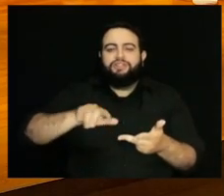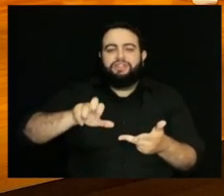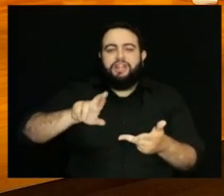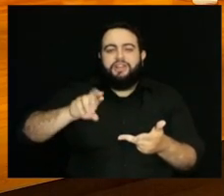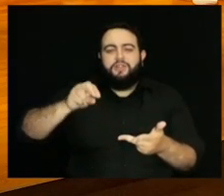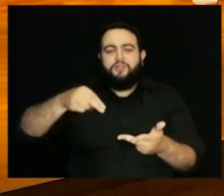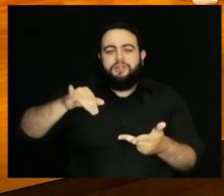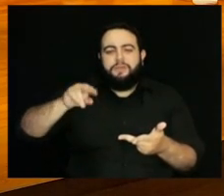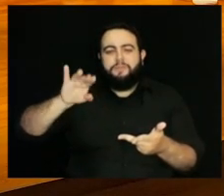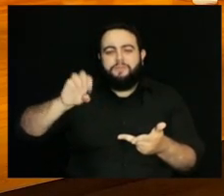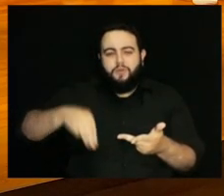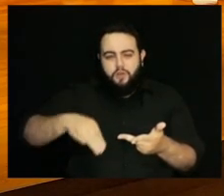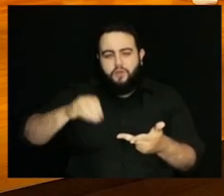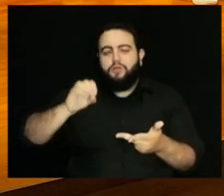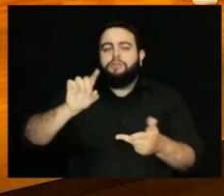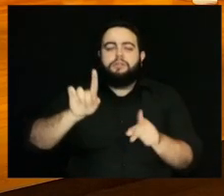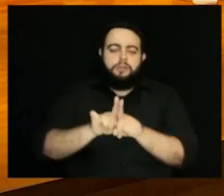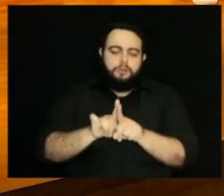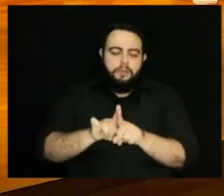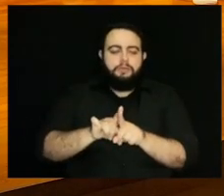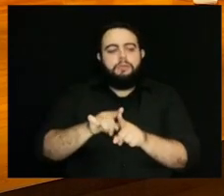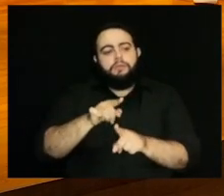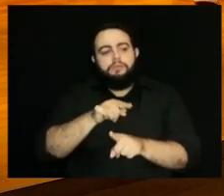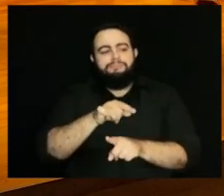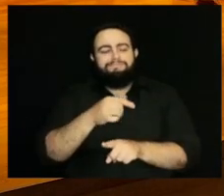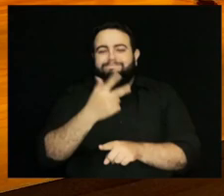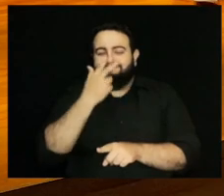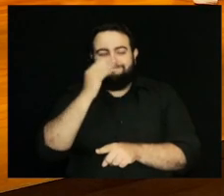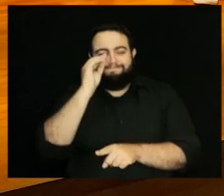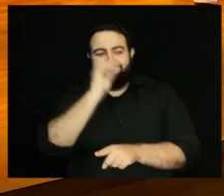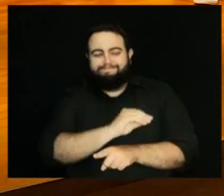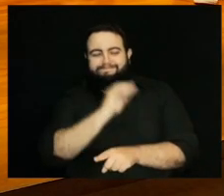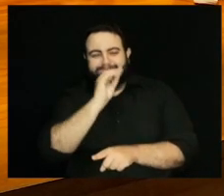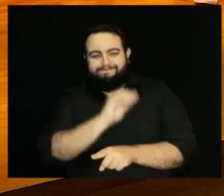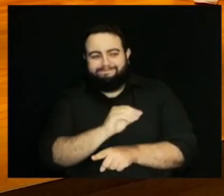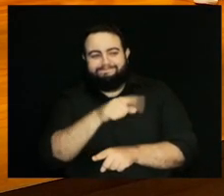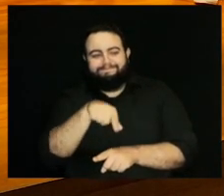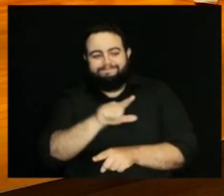essa turma, era assim: eles não davam bola para esses caras. Eles não queriam saber.